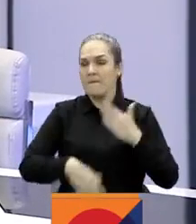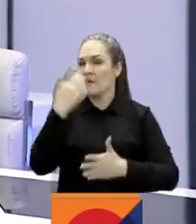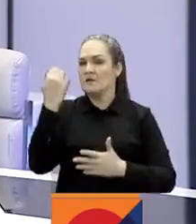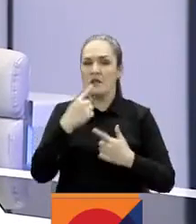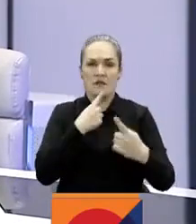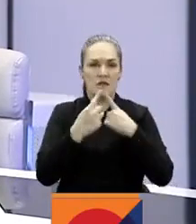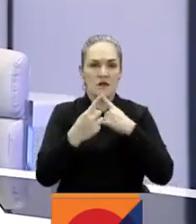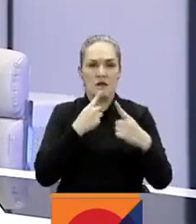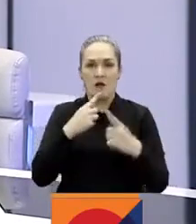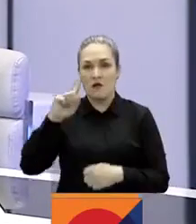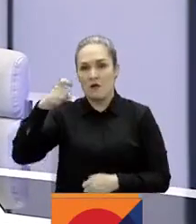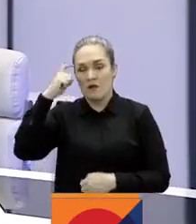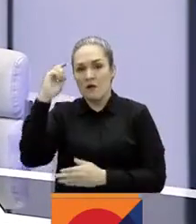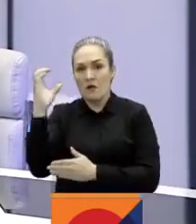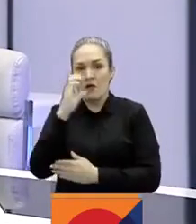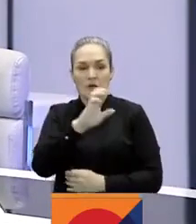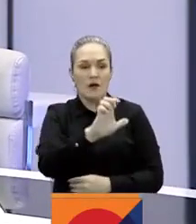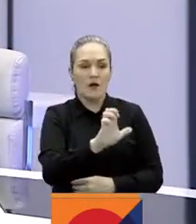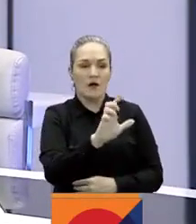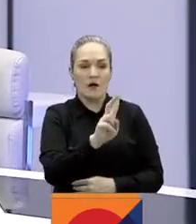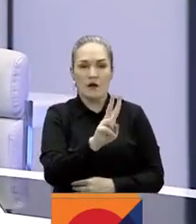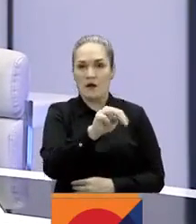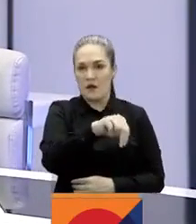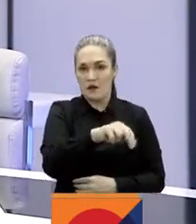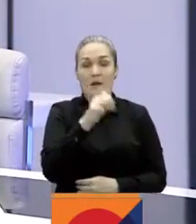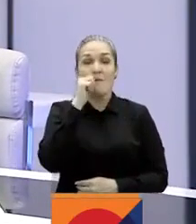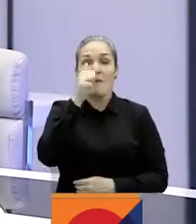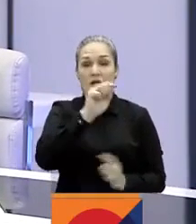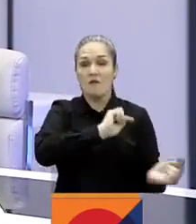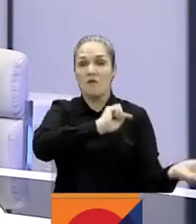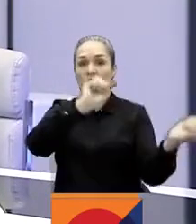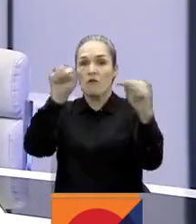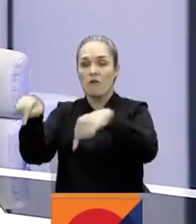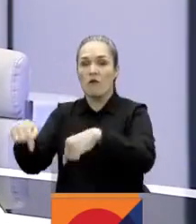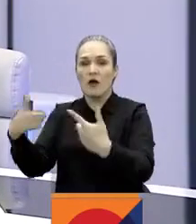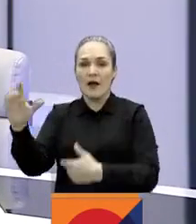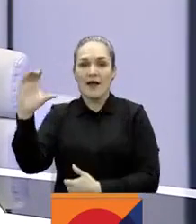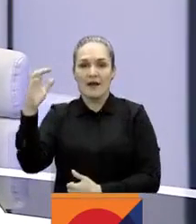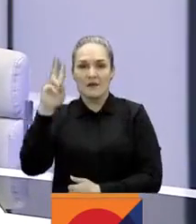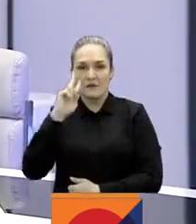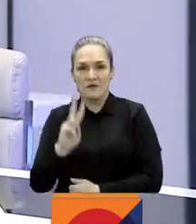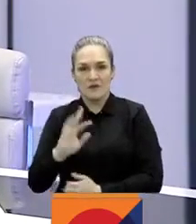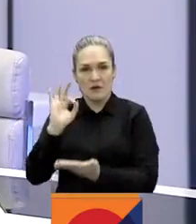LA HORA CERO PARA LOS